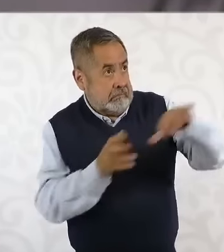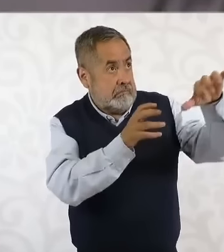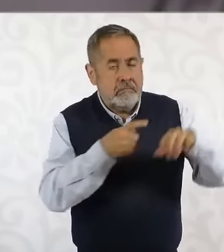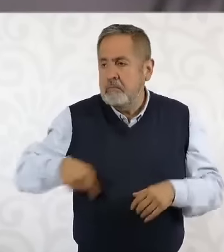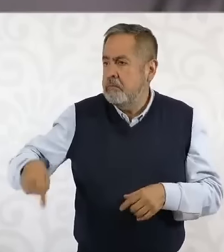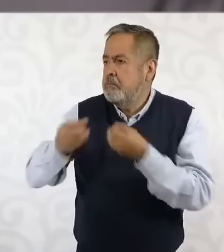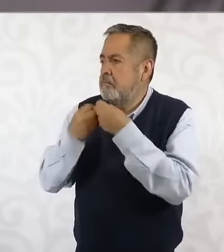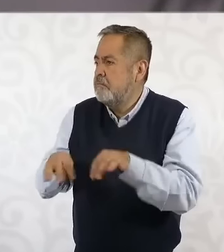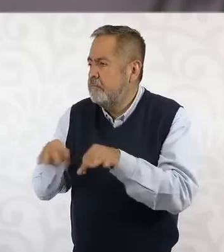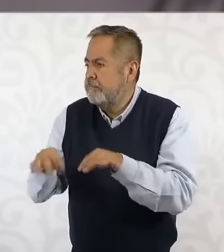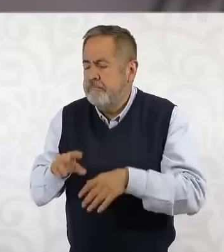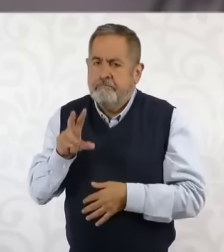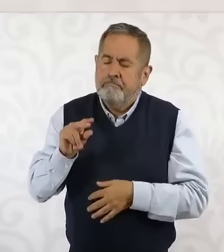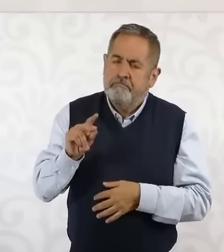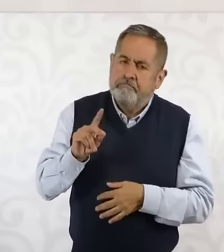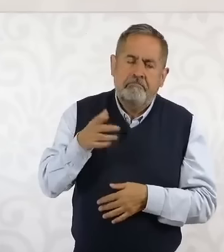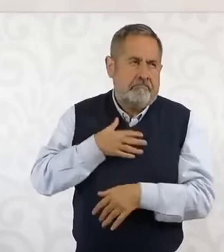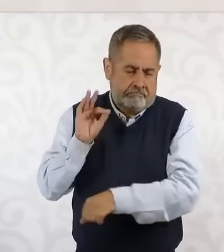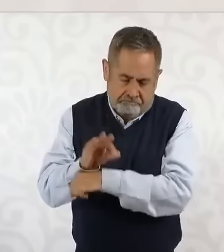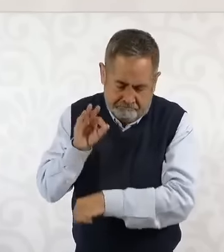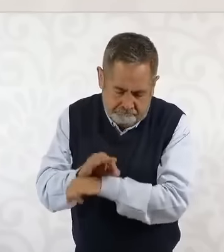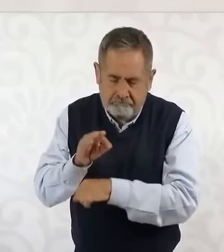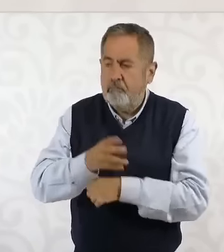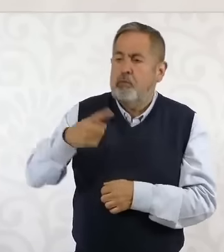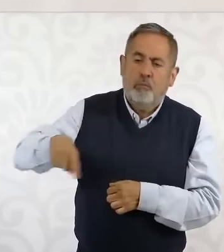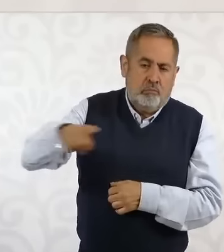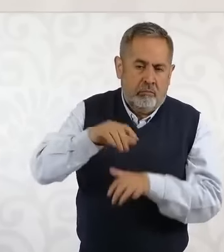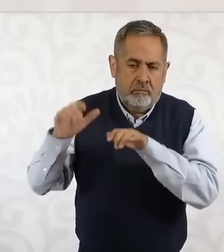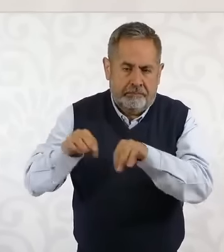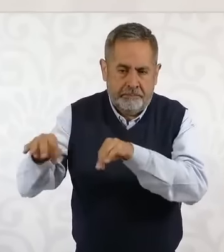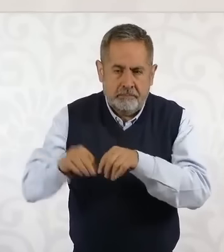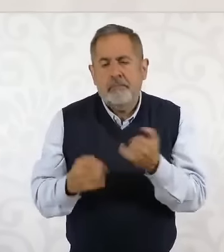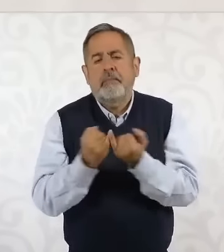¿no? Entonces nosotros defendemos los empleos de México, ellos los Estados Unidos y el objetivo